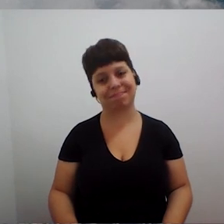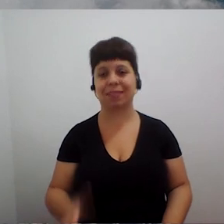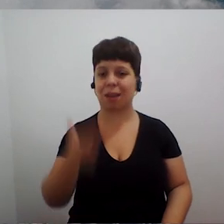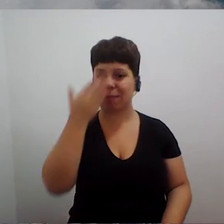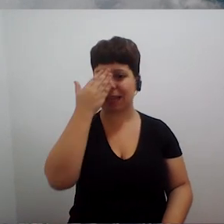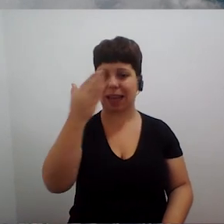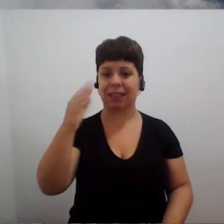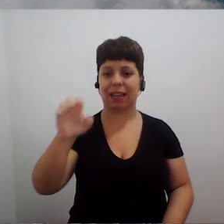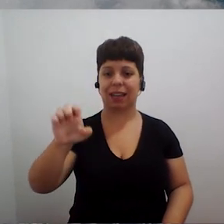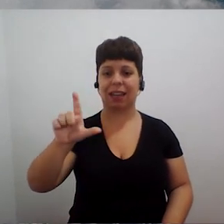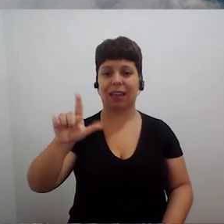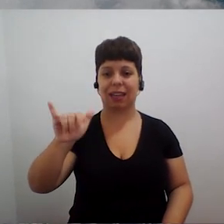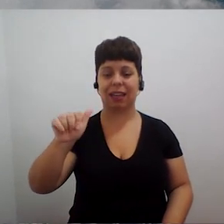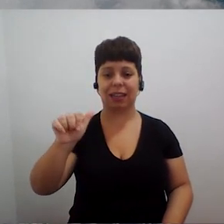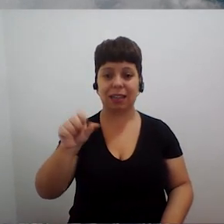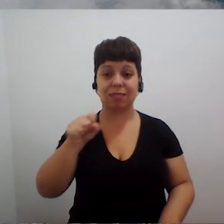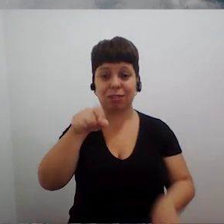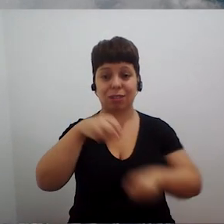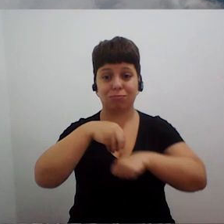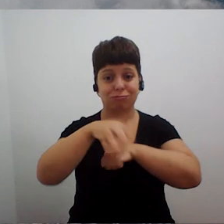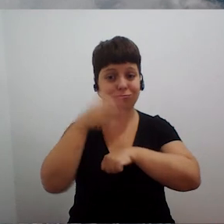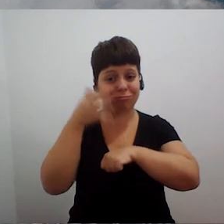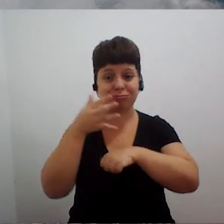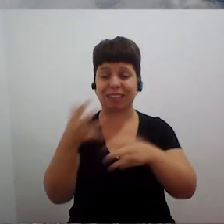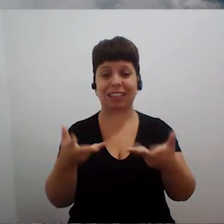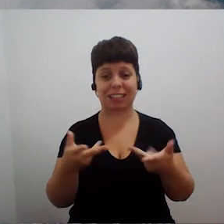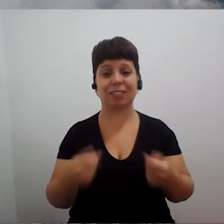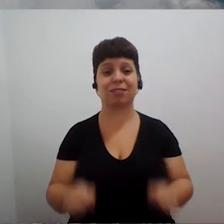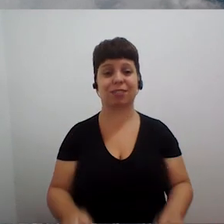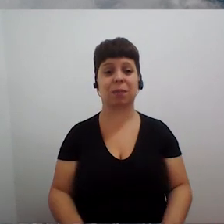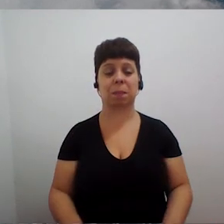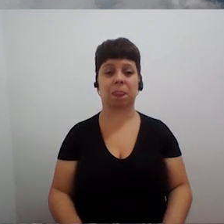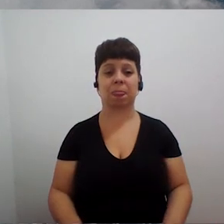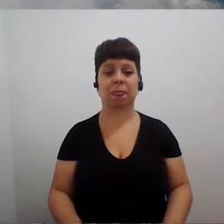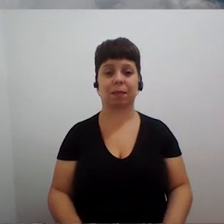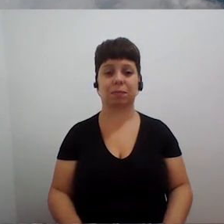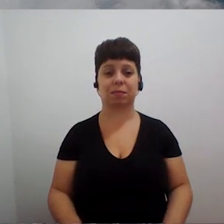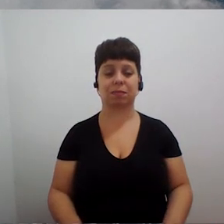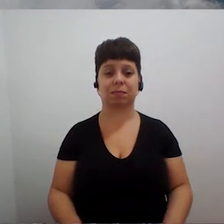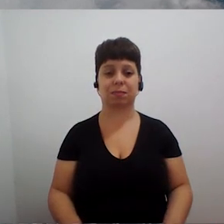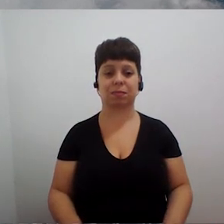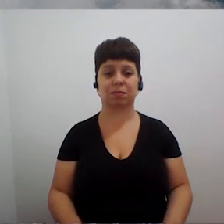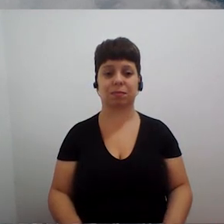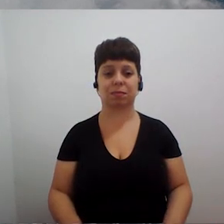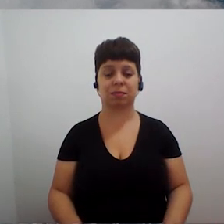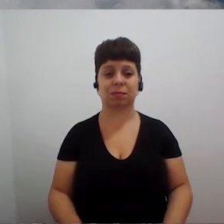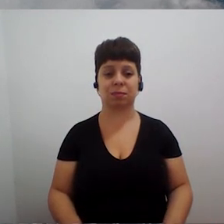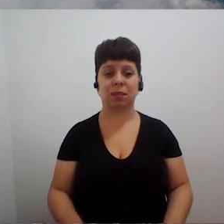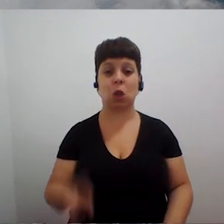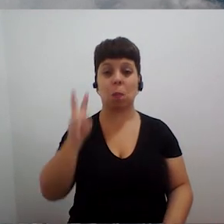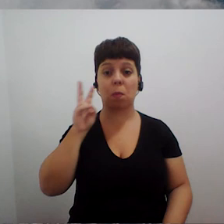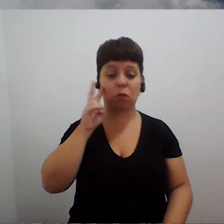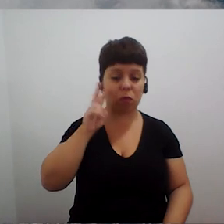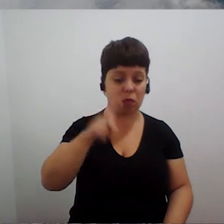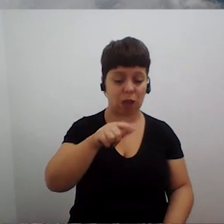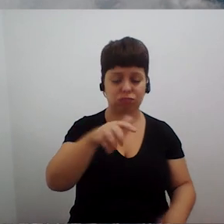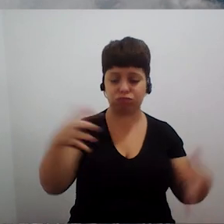Obrigado Elias. Uma mensagem incrível aí uma forma de ver esse conjunto complexo de elementos